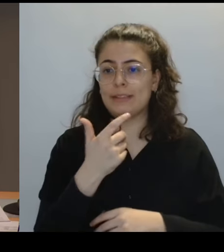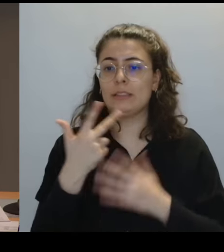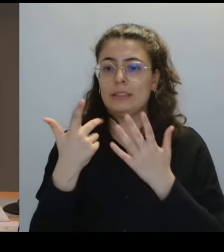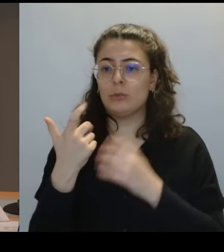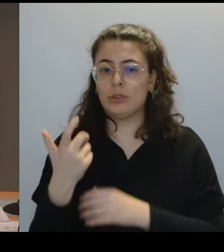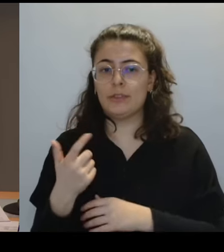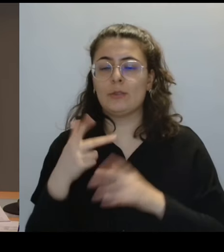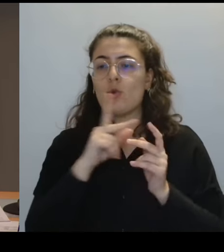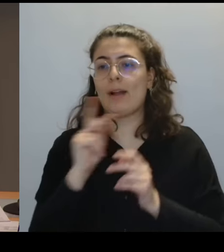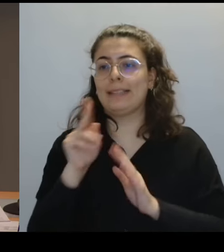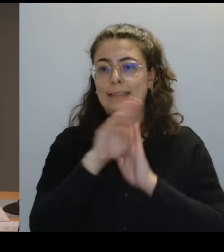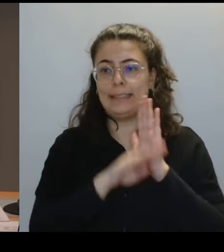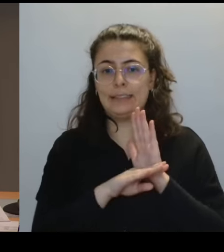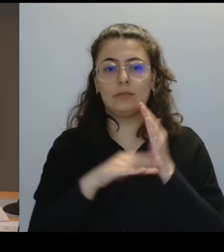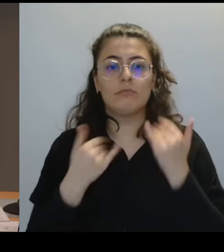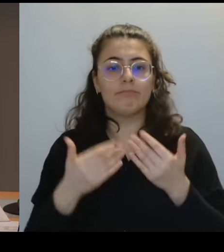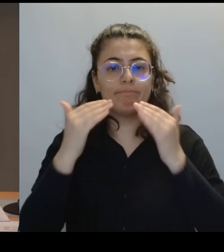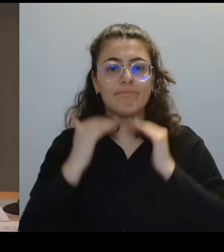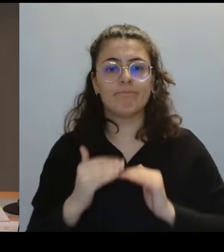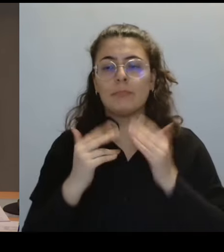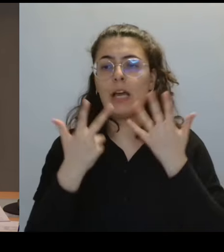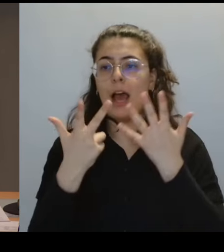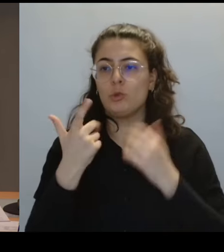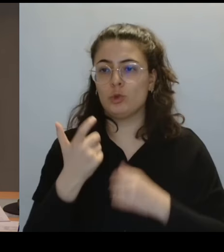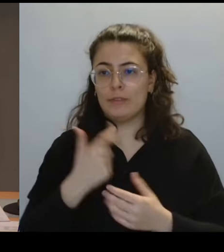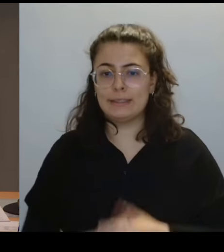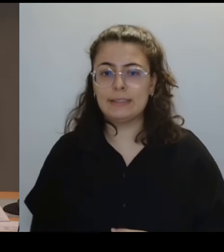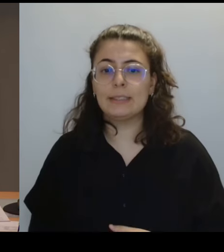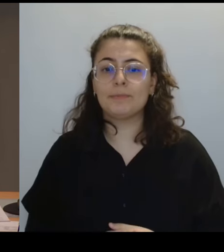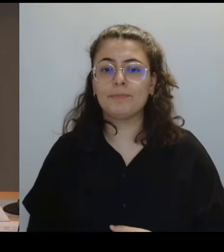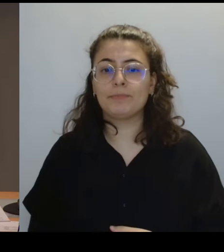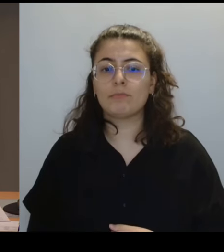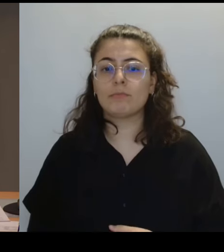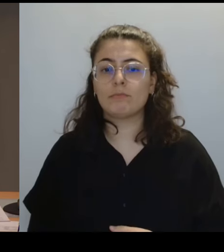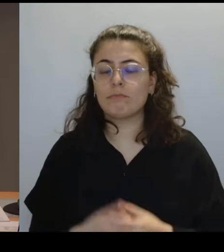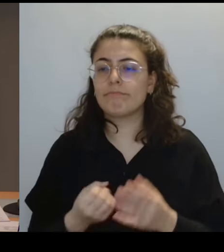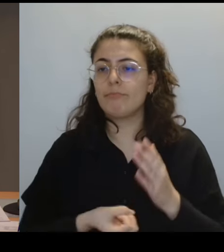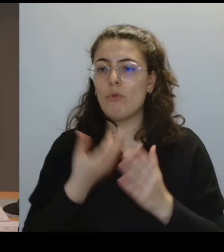28, Vorlage zur Kenntnisnahme gemäß Artikel 50 Absatz eins Satz drei der